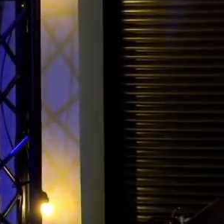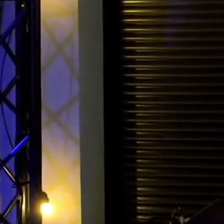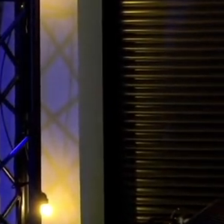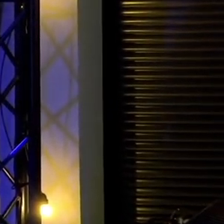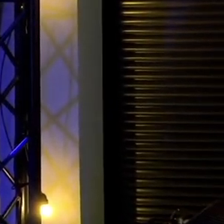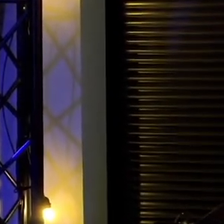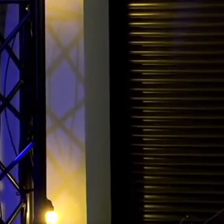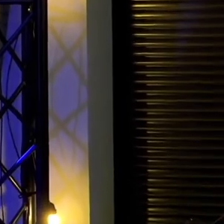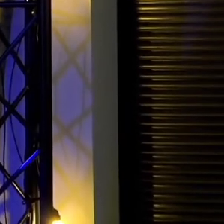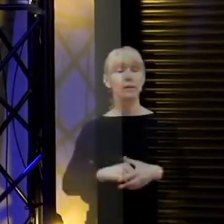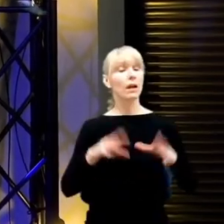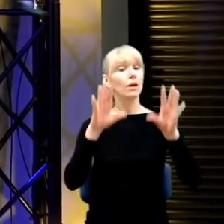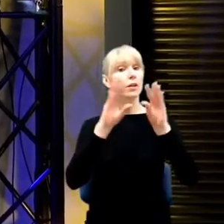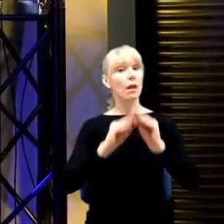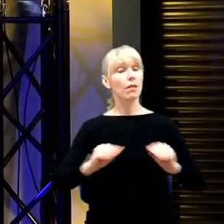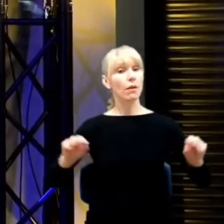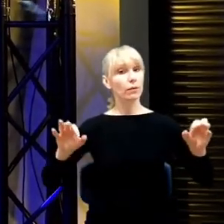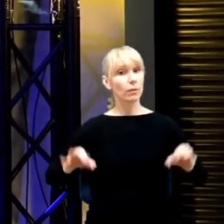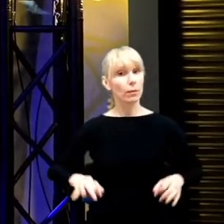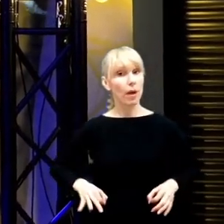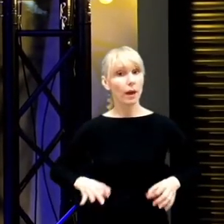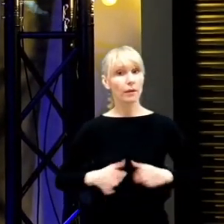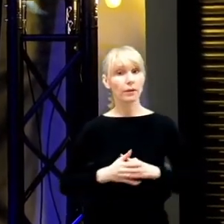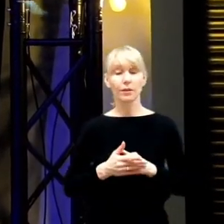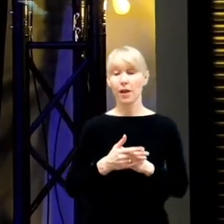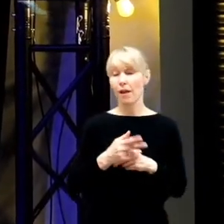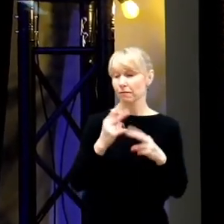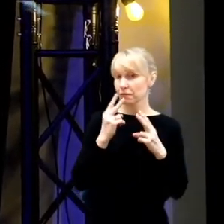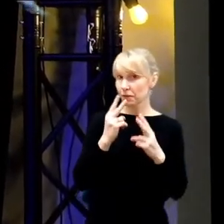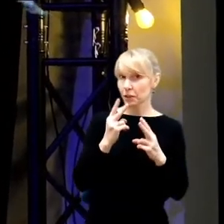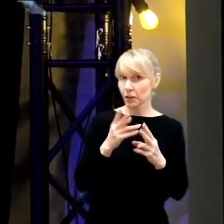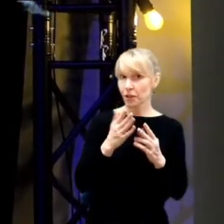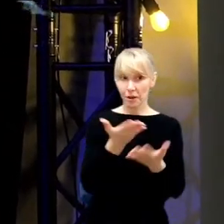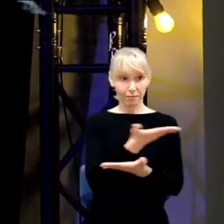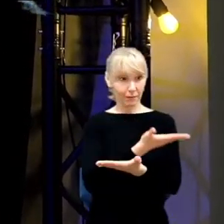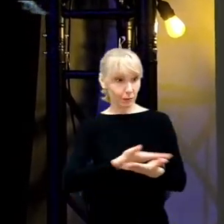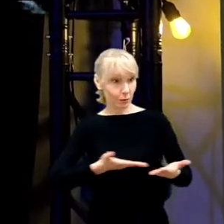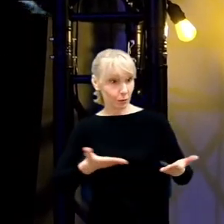Szanowni Państwo, widzę, że Państwo bardzo zdyscyplinowani. Dziękujemy serdecznie.